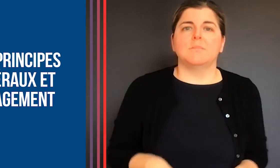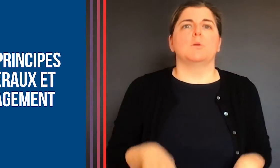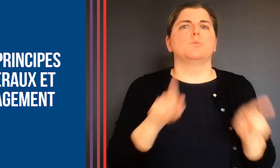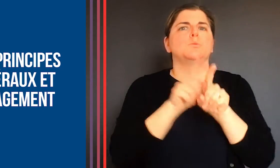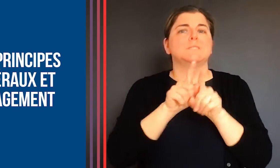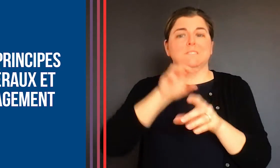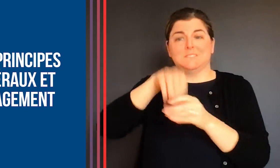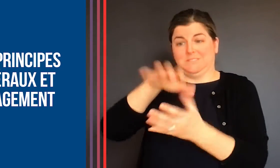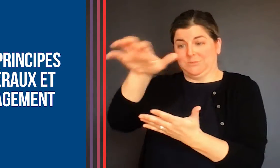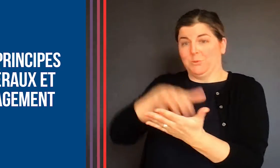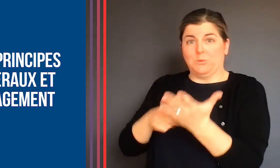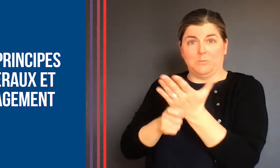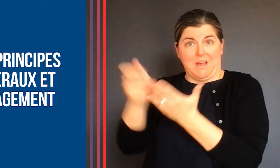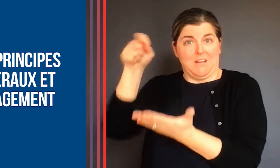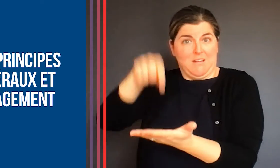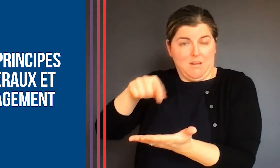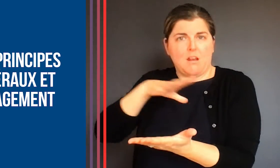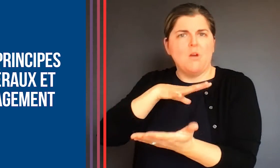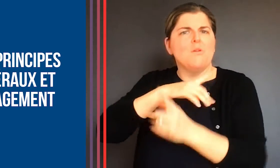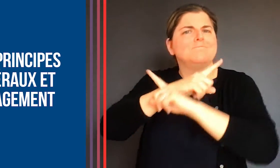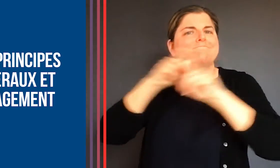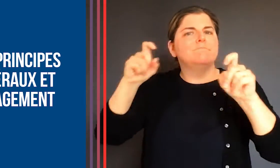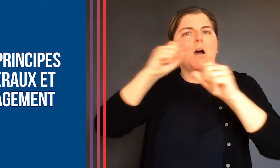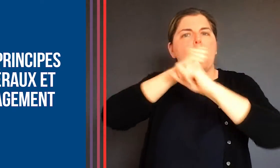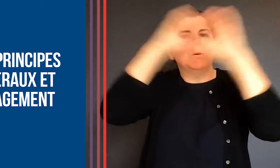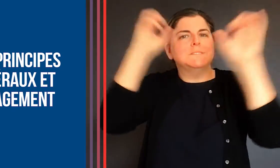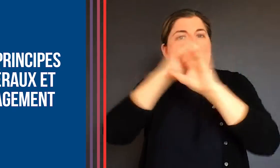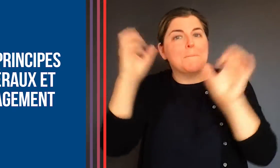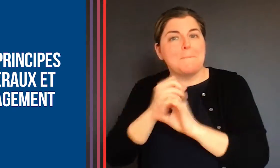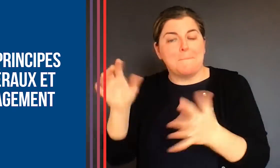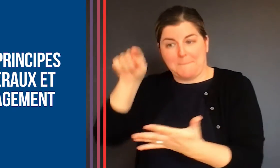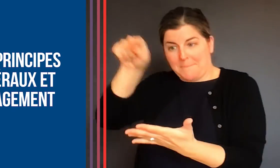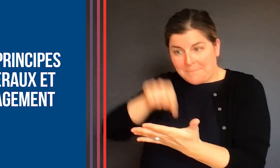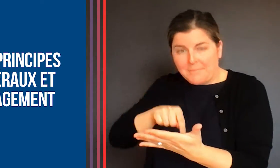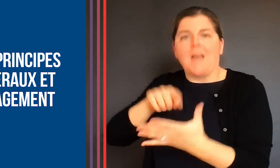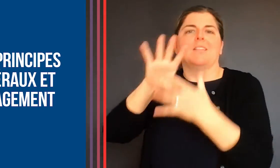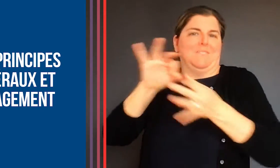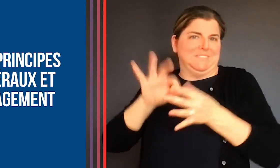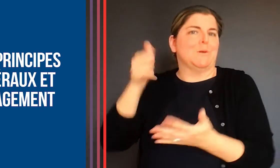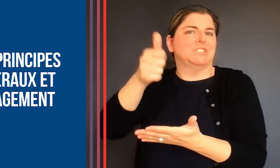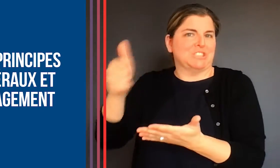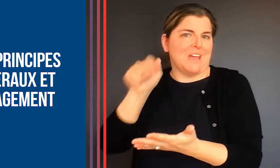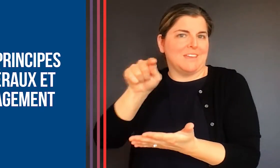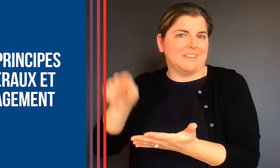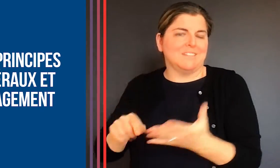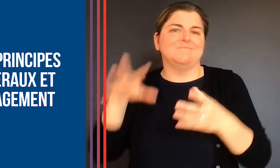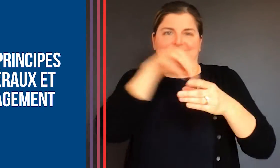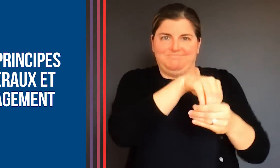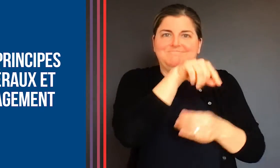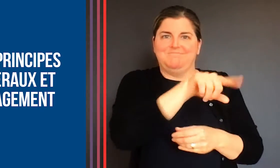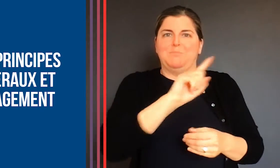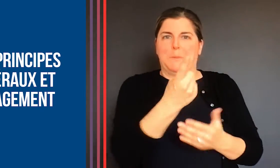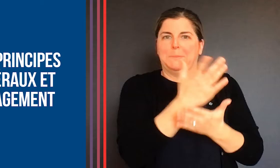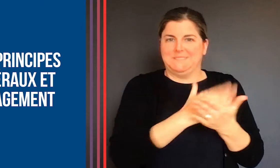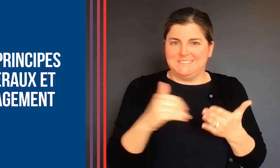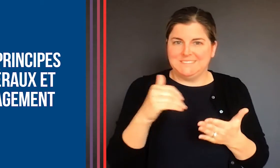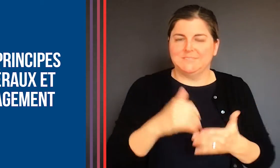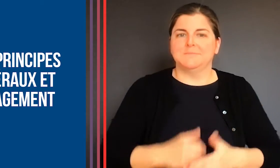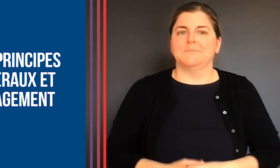ainsi qu’une série de définitions des concepts couverts dans le document.